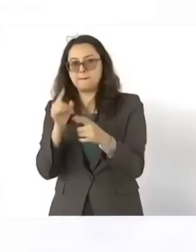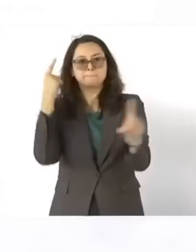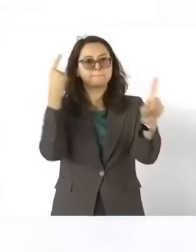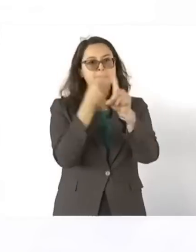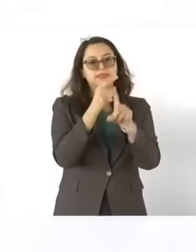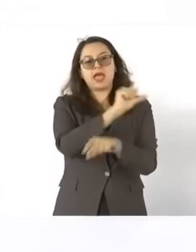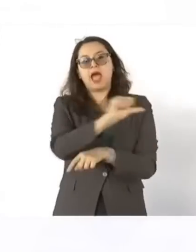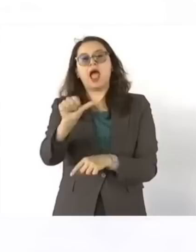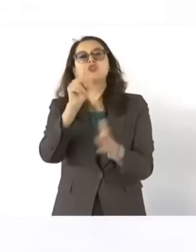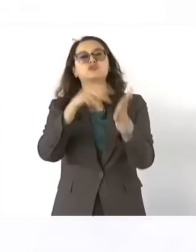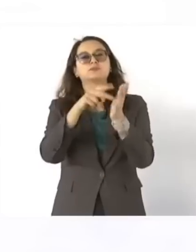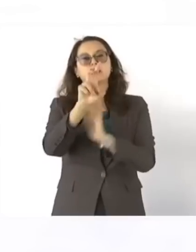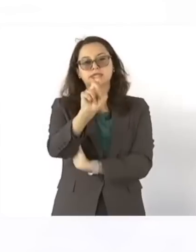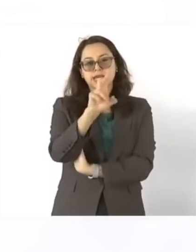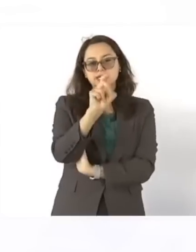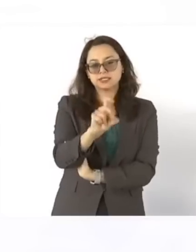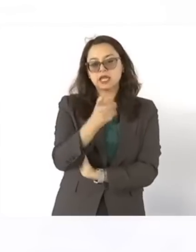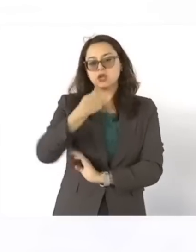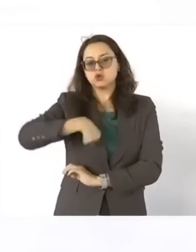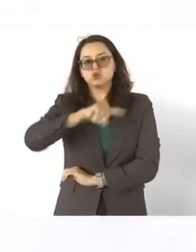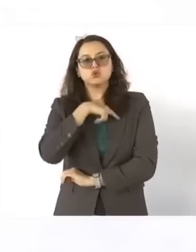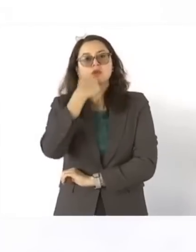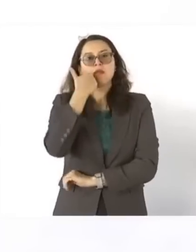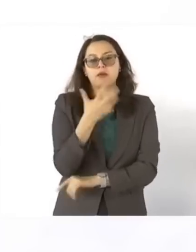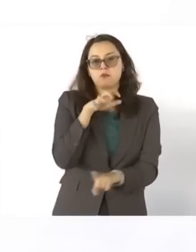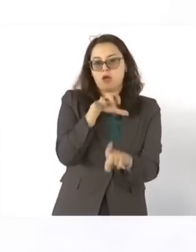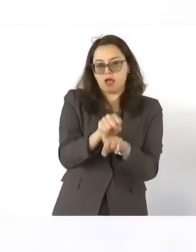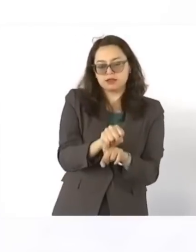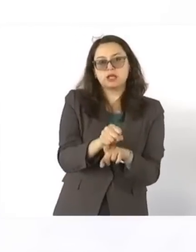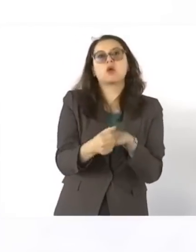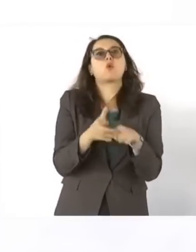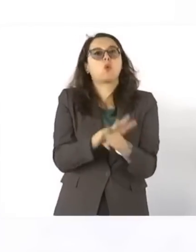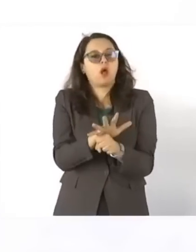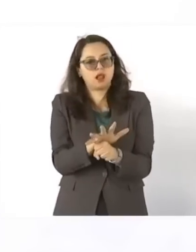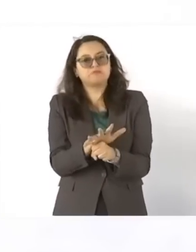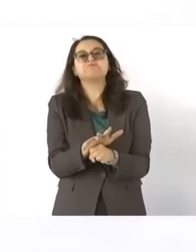son las acciones que queremos desarrollar Cuál es el incremento de la producción de